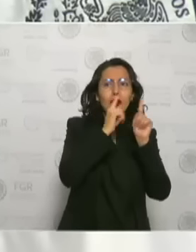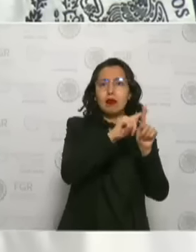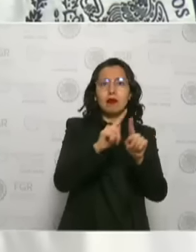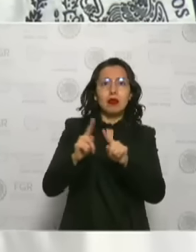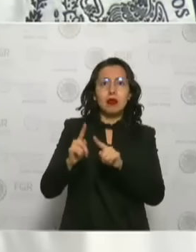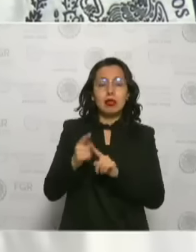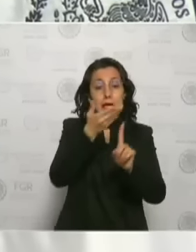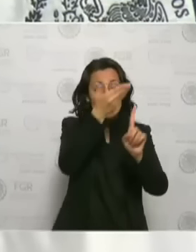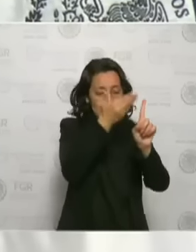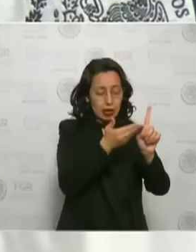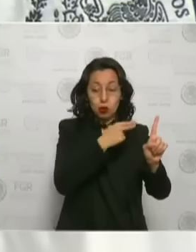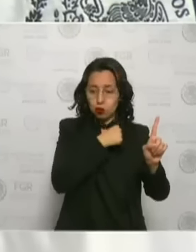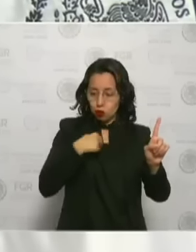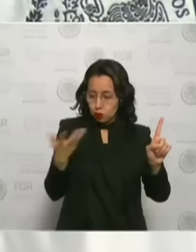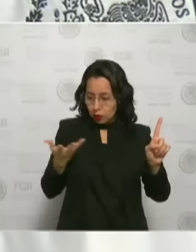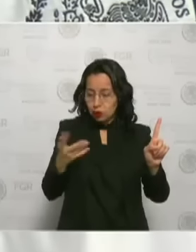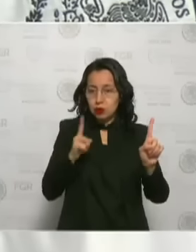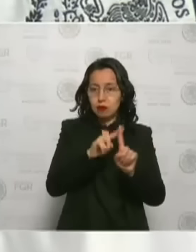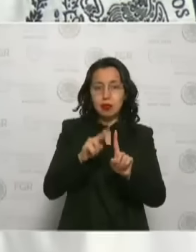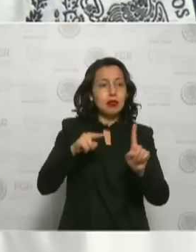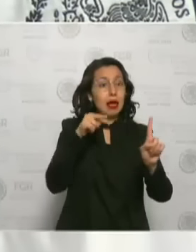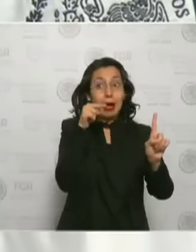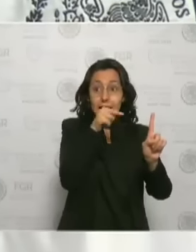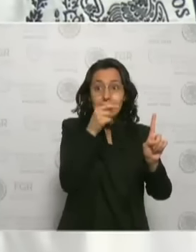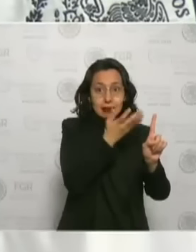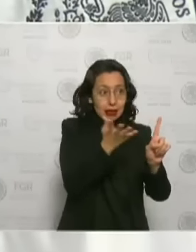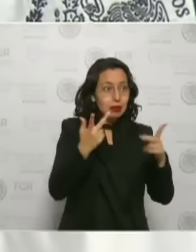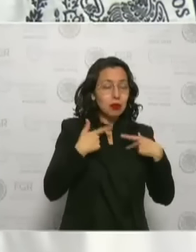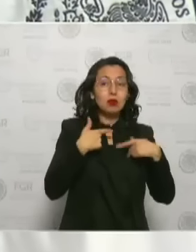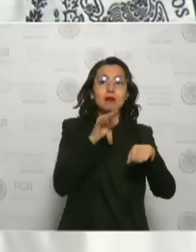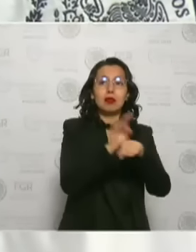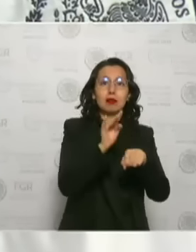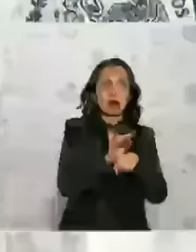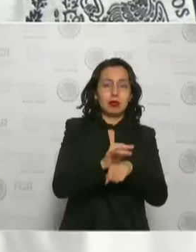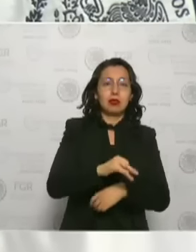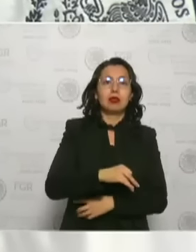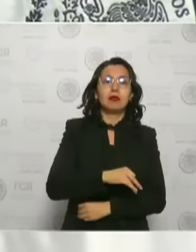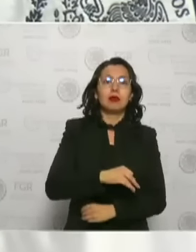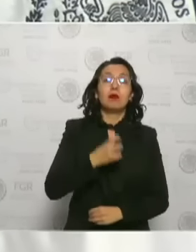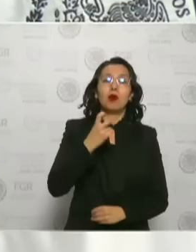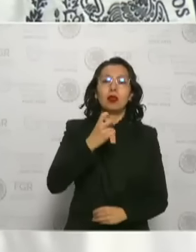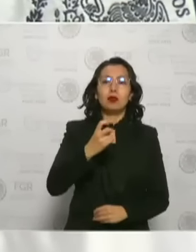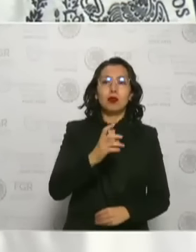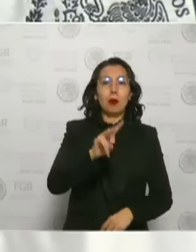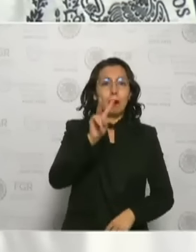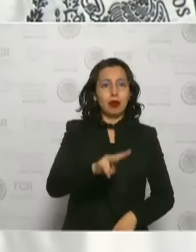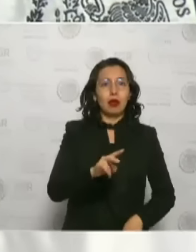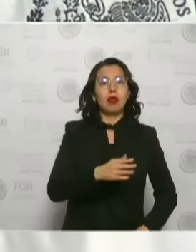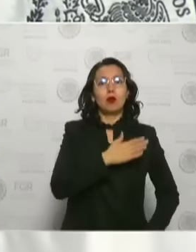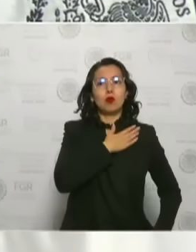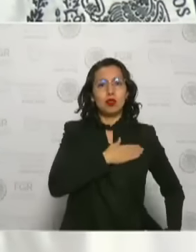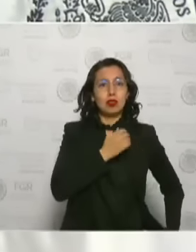de nuestra actuación institucional. Por eso, verdad, justicia y reparación para las víctimas